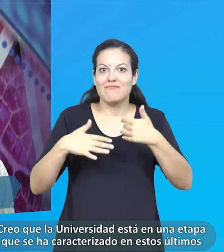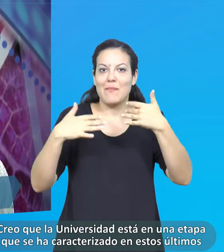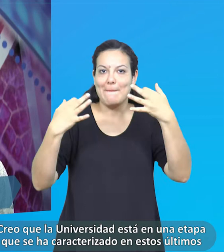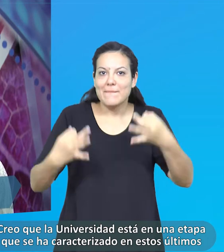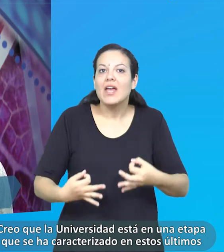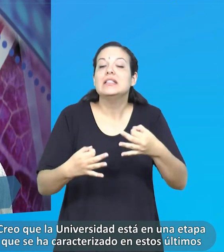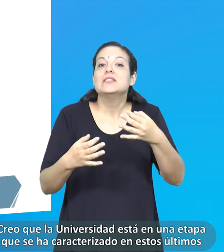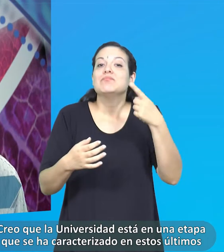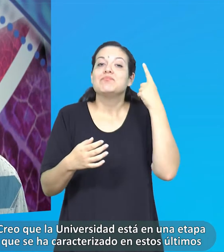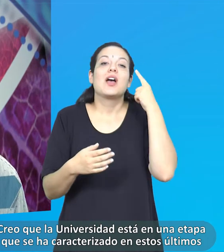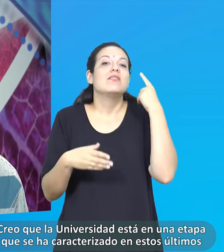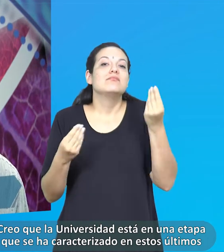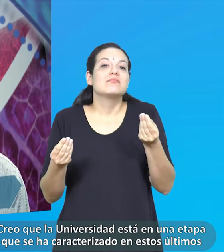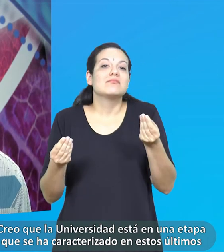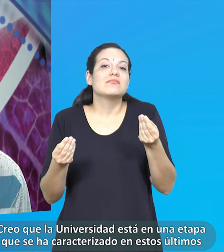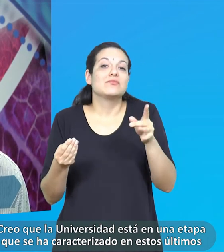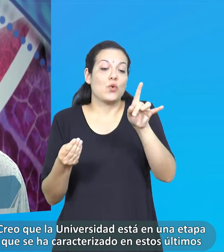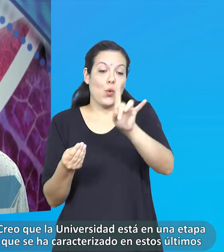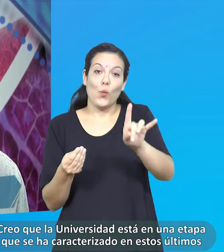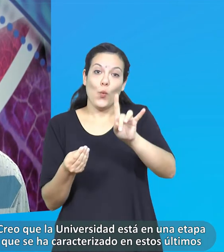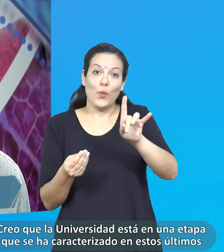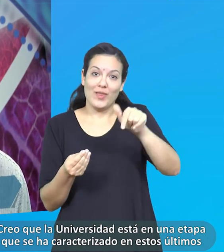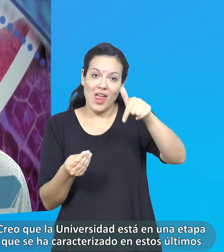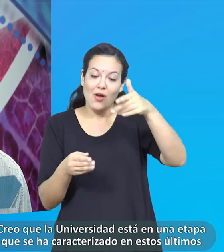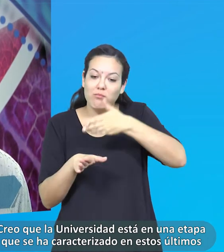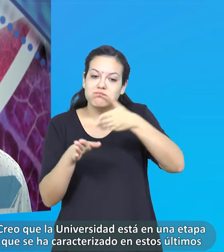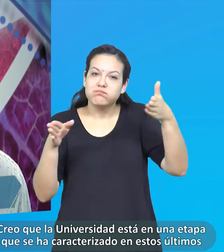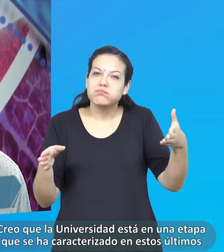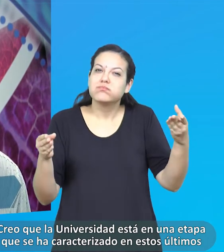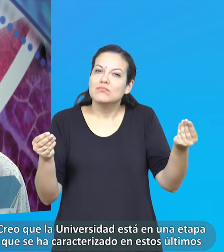lo mas alto posible. Creo que la Universidad está en una etapa